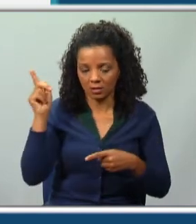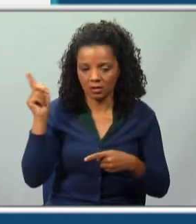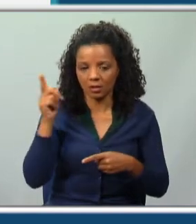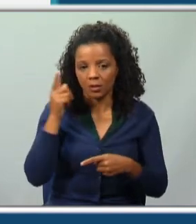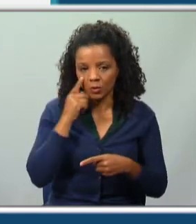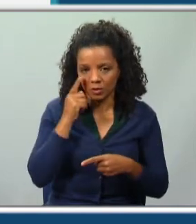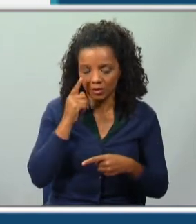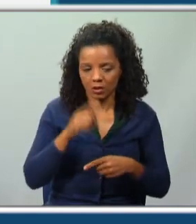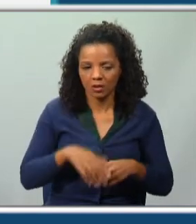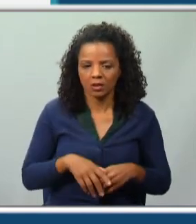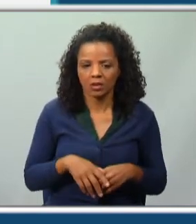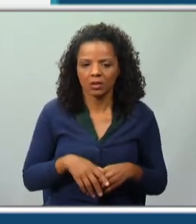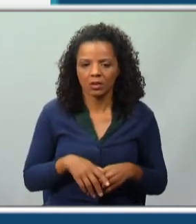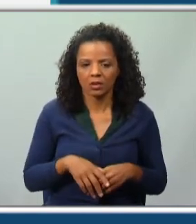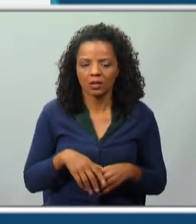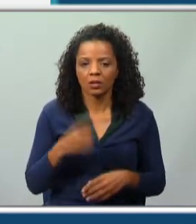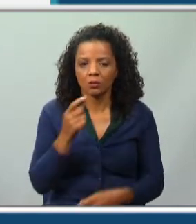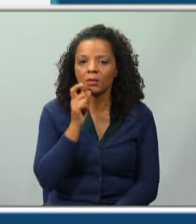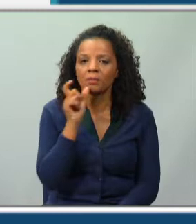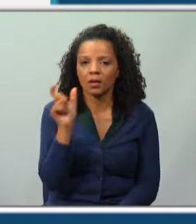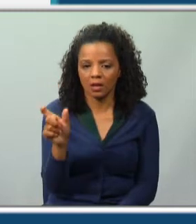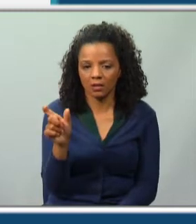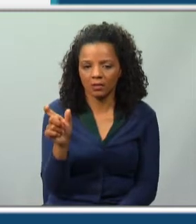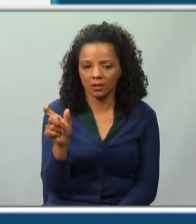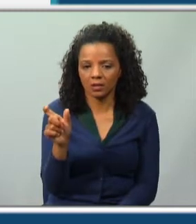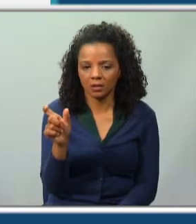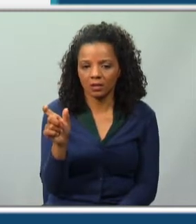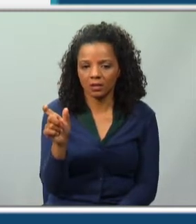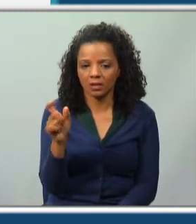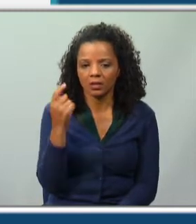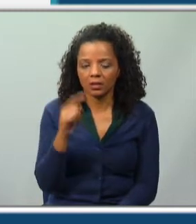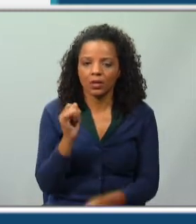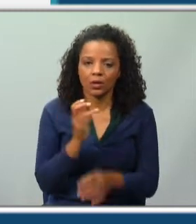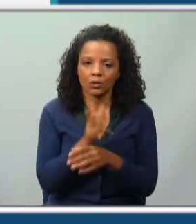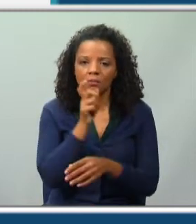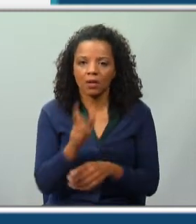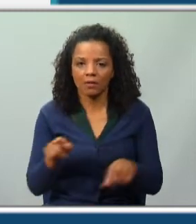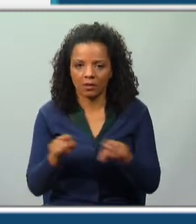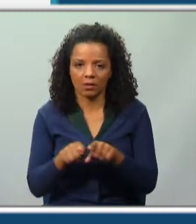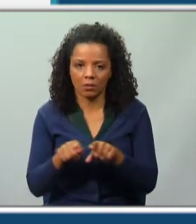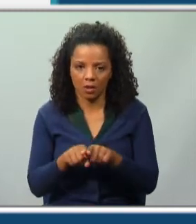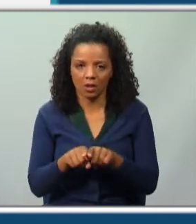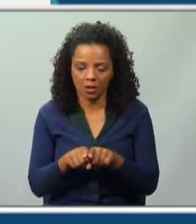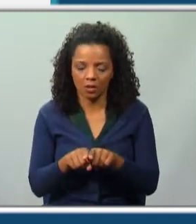conhecer o que é uma palavra que tenha um homônimo ou seja quer dizer que vai 知道有什麼詞一個諧音，也就是說它去